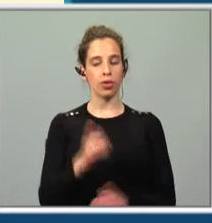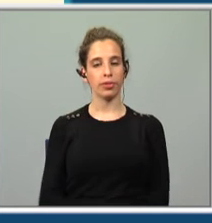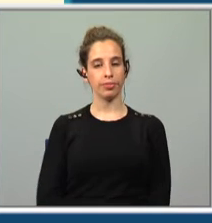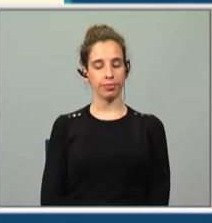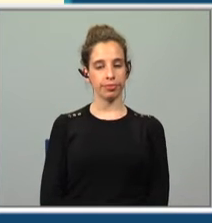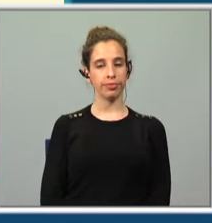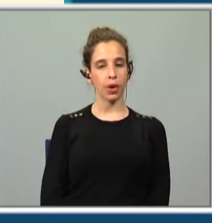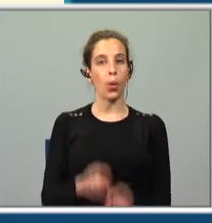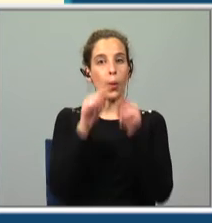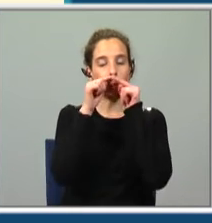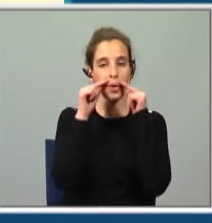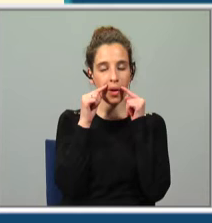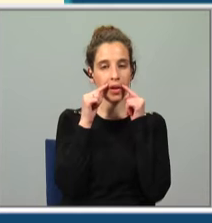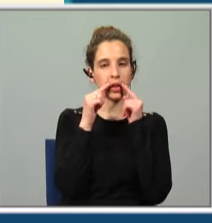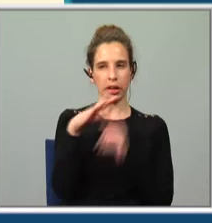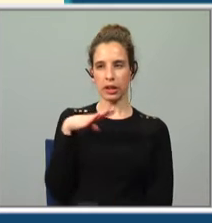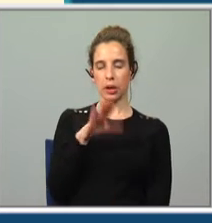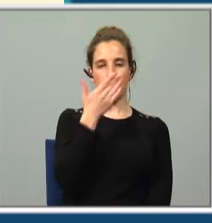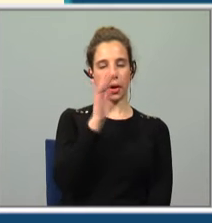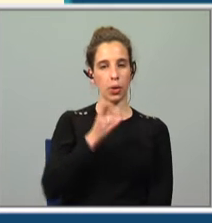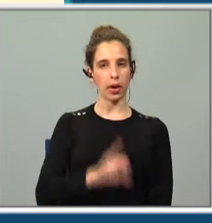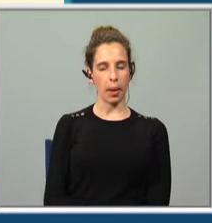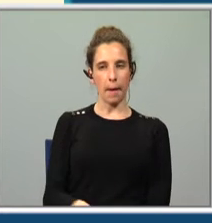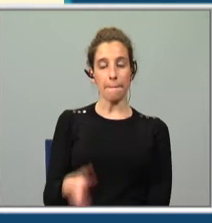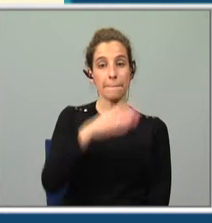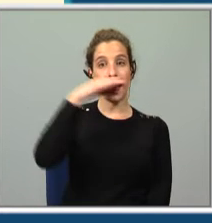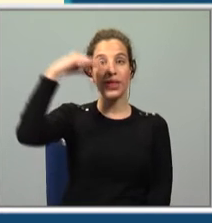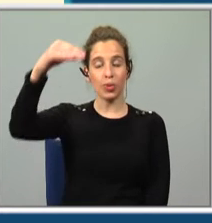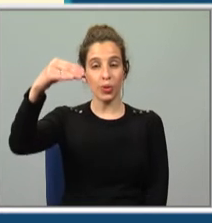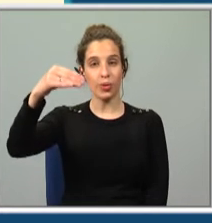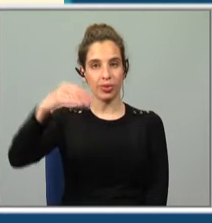nosso bigode eles queriam por ser o que mais vezes do que eram na realidade 我們的小鬍子他們想成為什麼比實際次數多